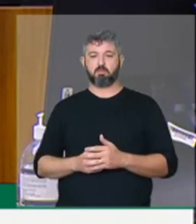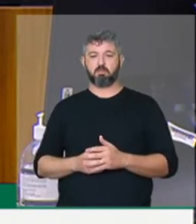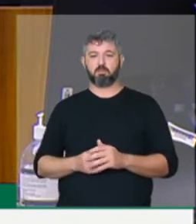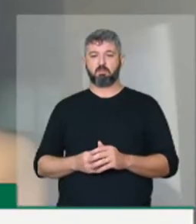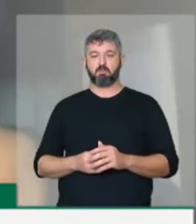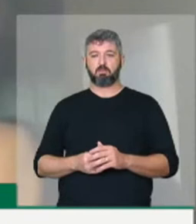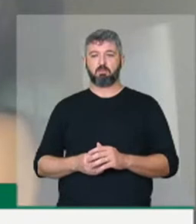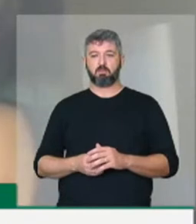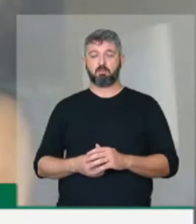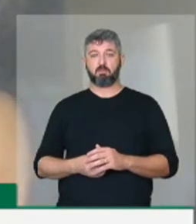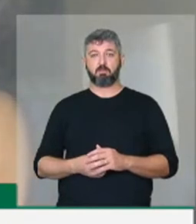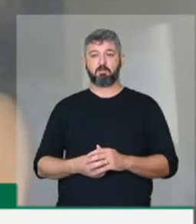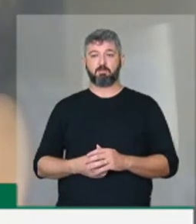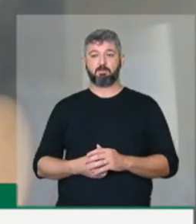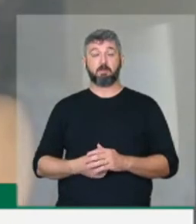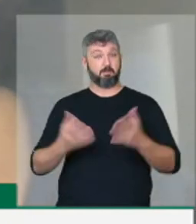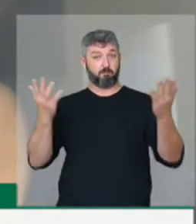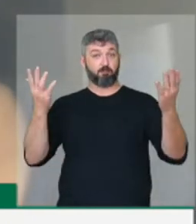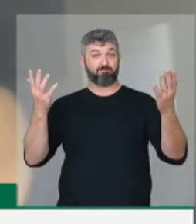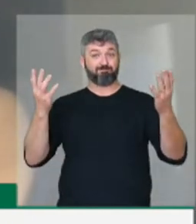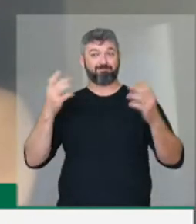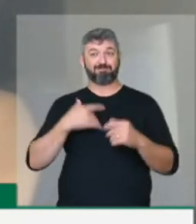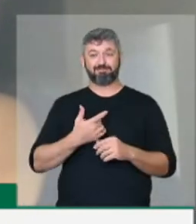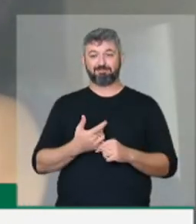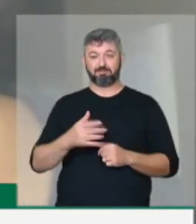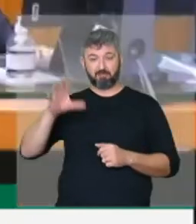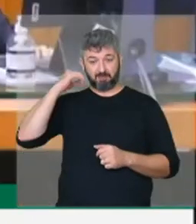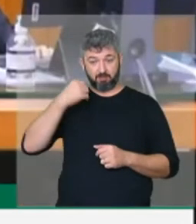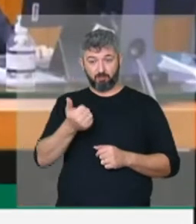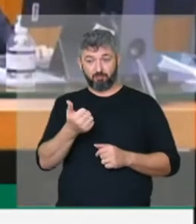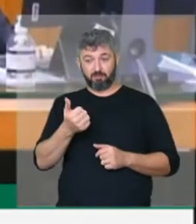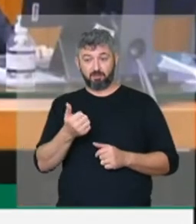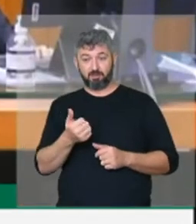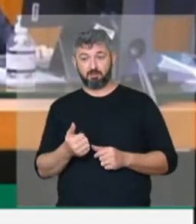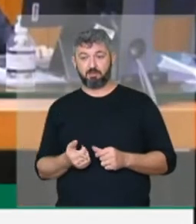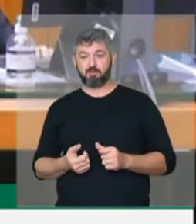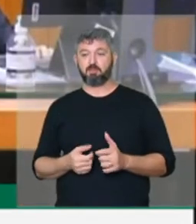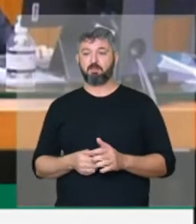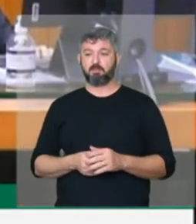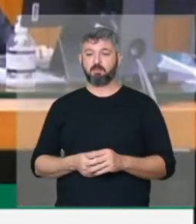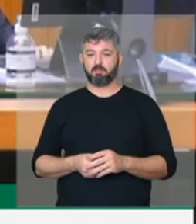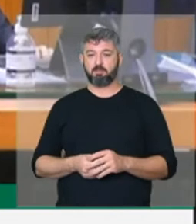SEQUÊNCIA. -- [DEPUTADA]: CERTO, BEM PRESIDENTE NÃO SEI SE JÁ ME OUVE. [PRESIDENTE]: CHAMEI DE ANDRÉ OU KNEIL? CHAMEI DE DANIEL? -- [DEPUTADO]: NÃO,